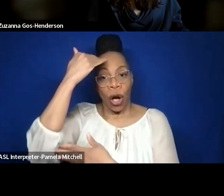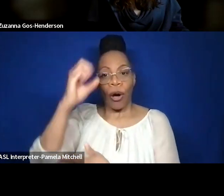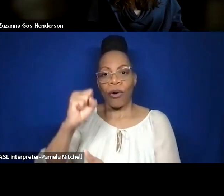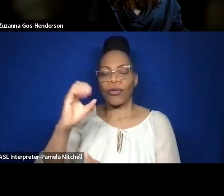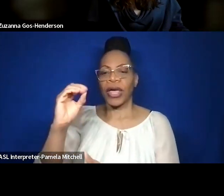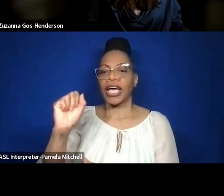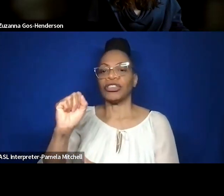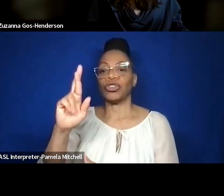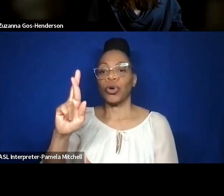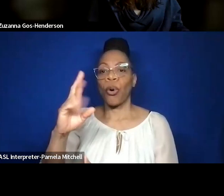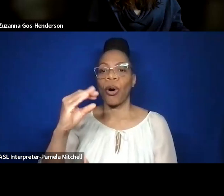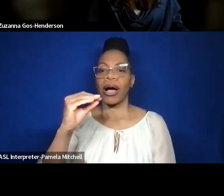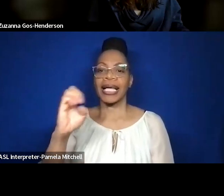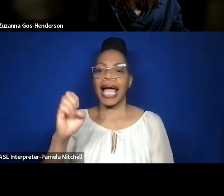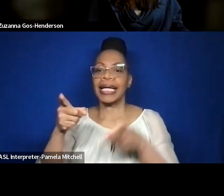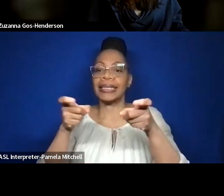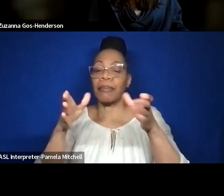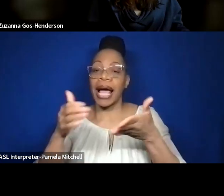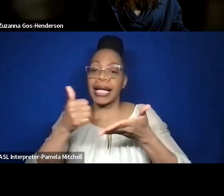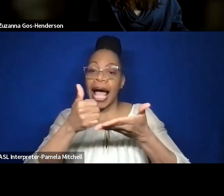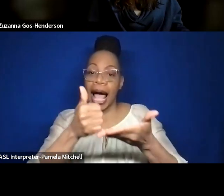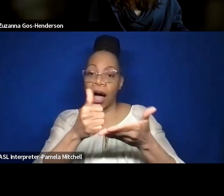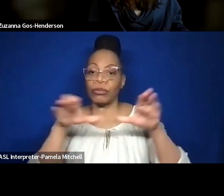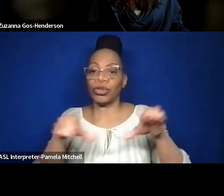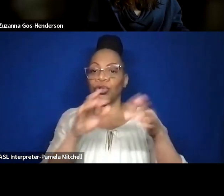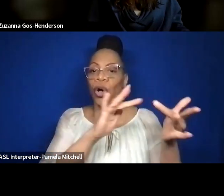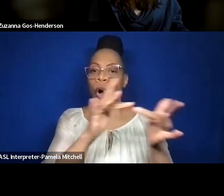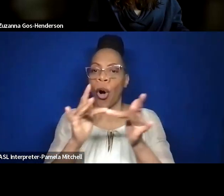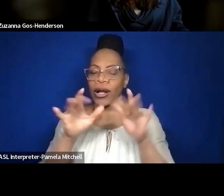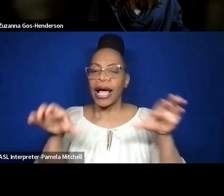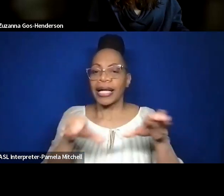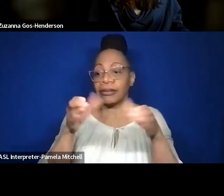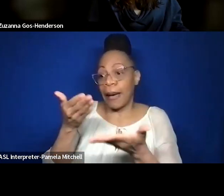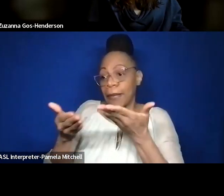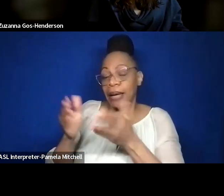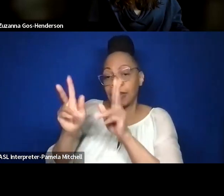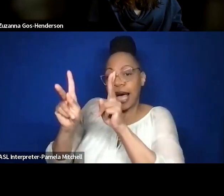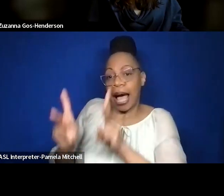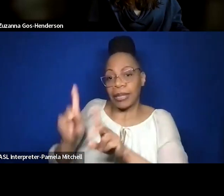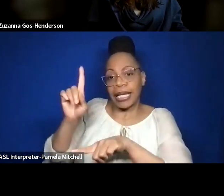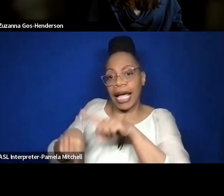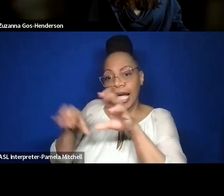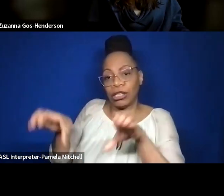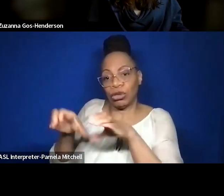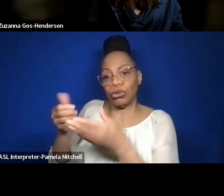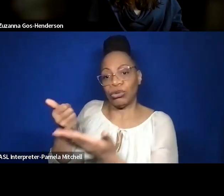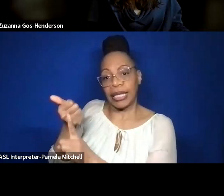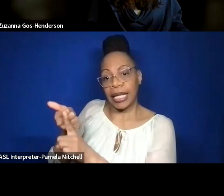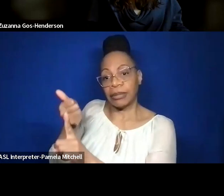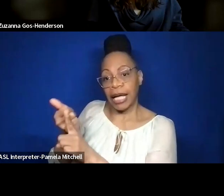de esas actividades en línea que tal vez el solicitante no pueda hacer por sí mismo. Ustedes pueden asistirles en establecer esas cuentas.